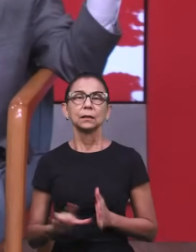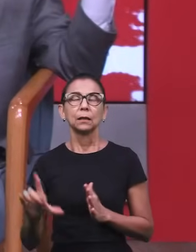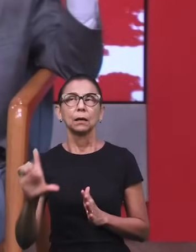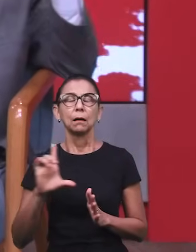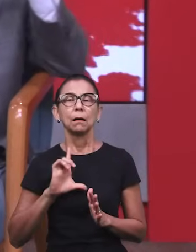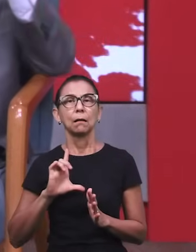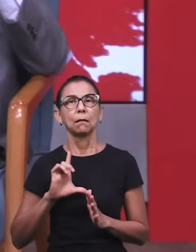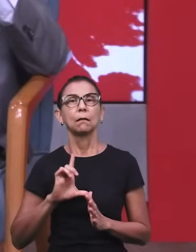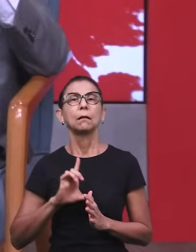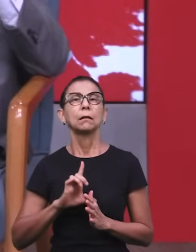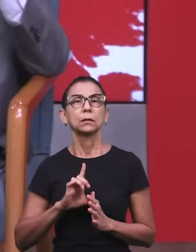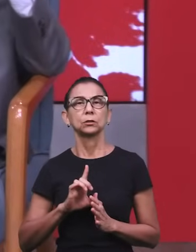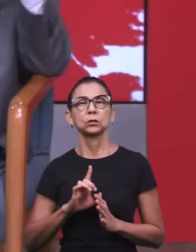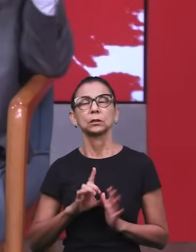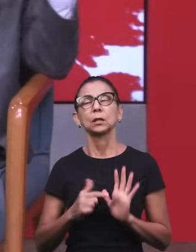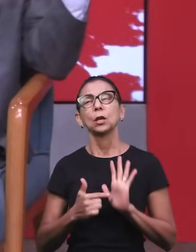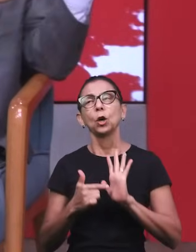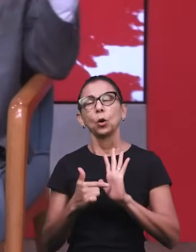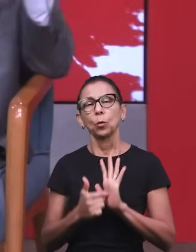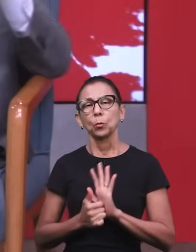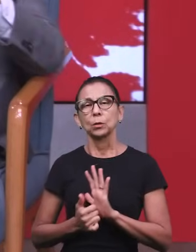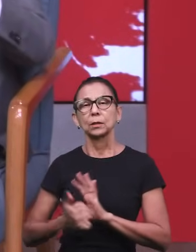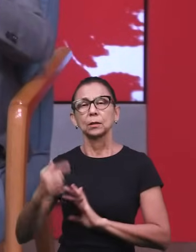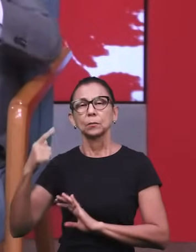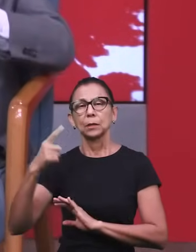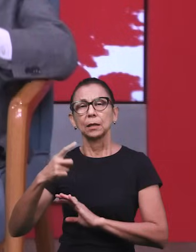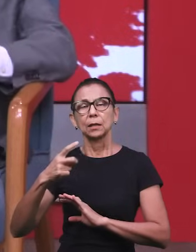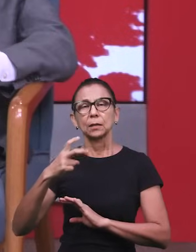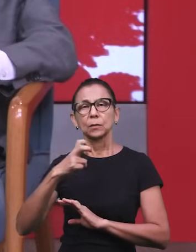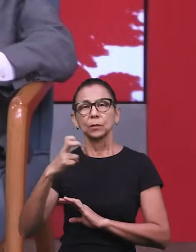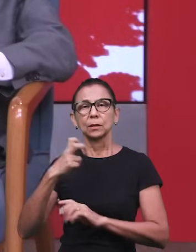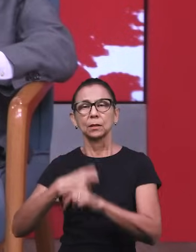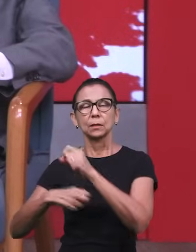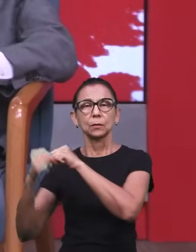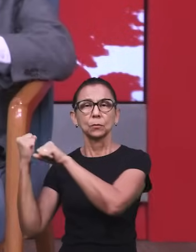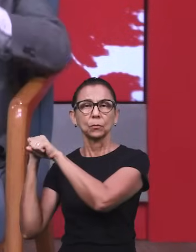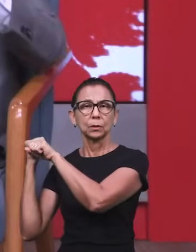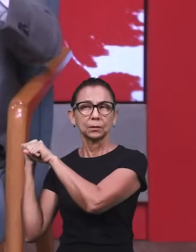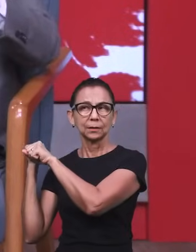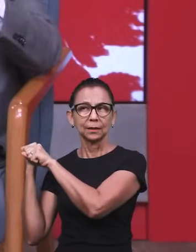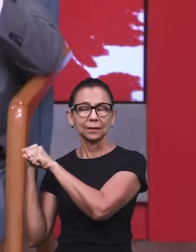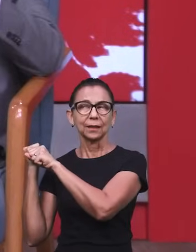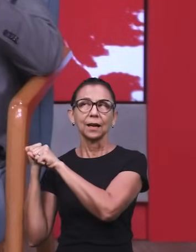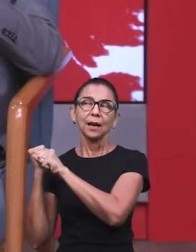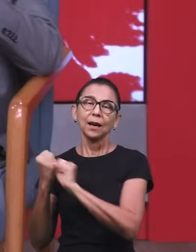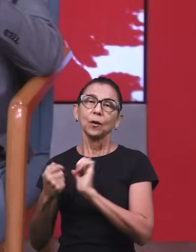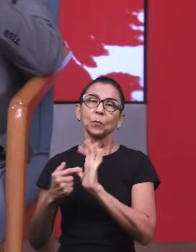tinha feito conosco nas nos primeiros eventos depois a mensagem Central tinha como né o centro